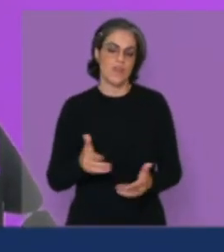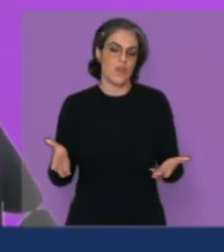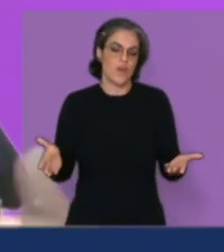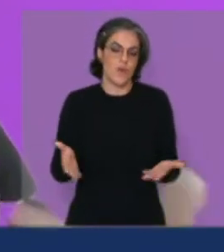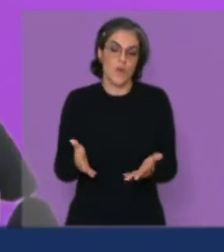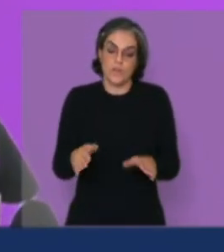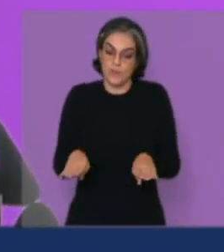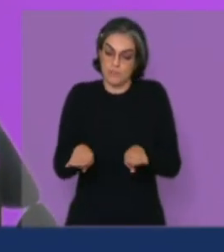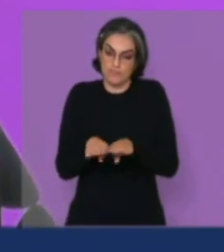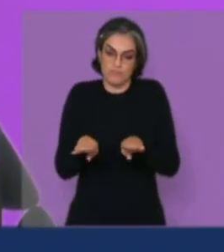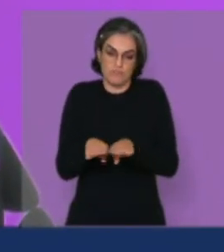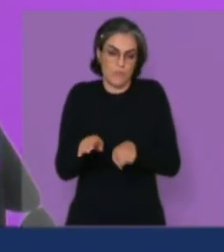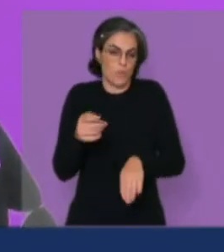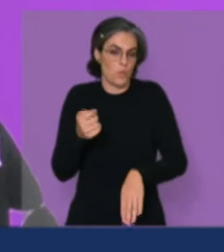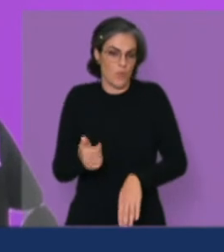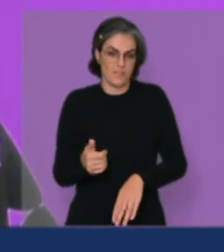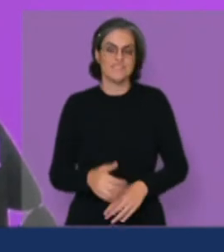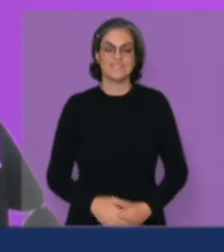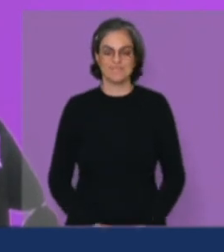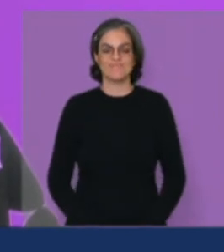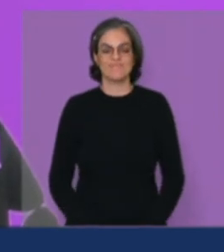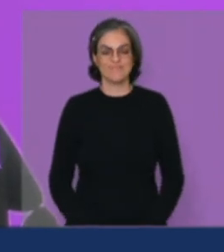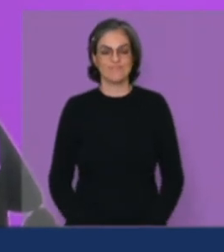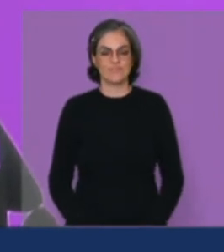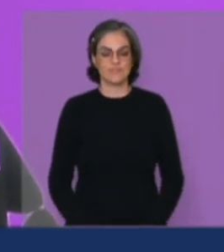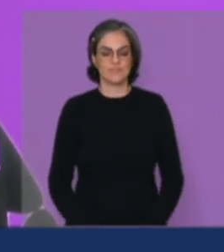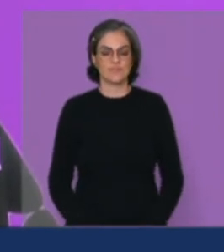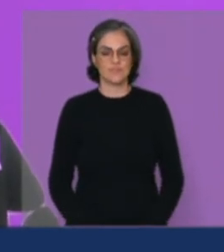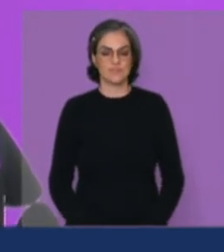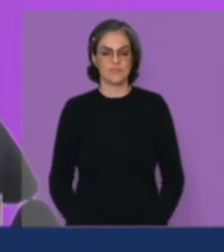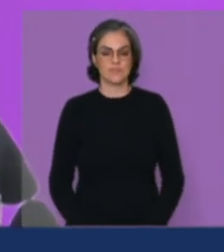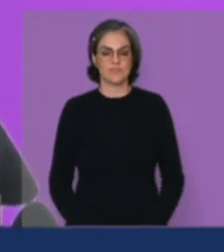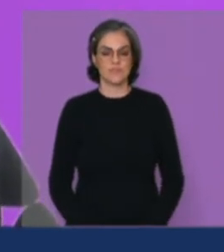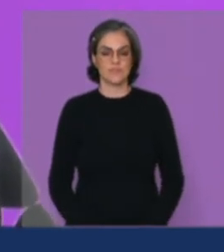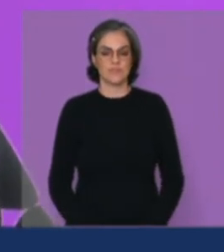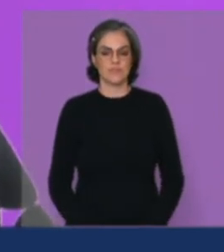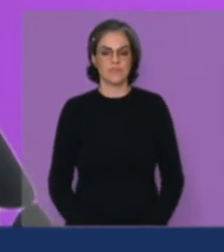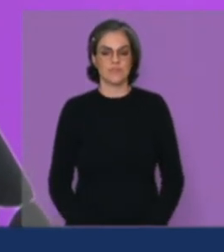PARIDADE NA DISPUTA. ENTÃO, PRESIDENTE BRASILEIRO, AO ASSUMIR, DISSE QUE DEU UMA FRACO JADA, E TEVE UMA FILHA,